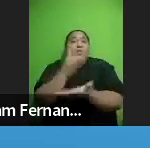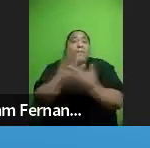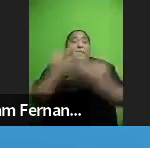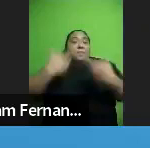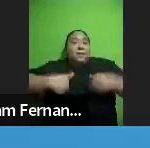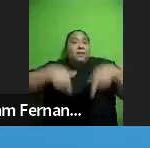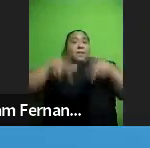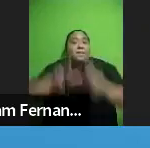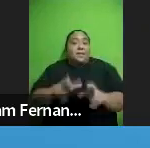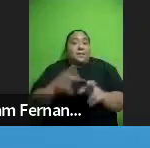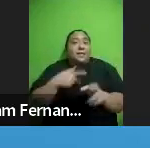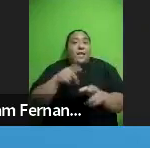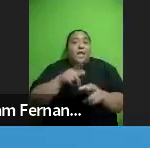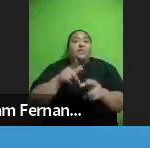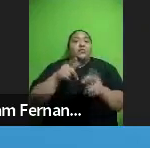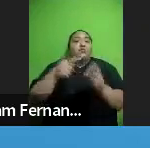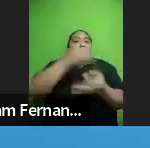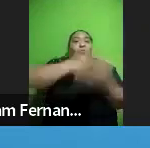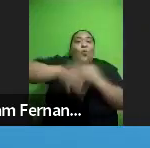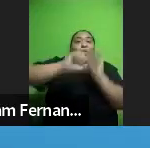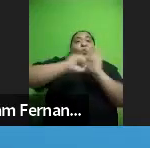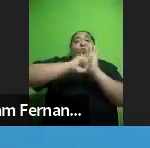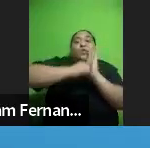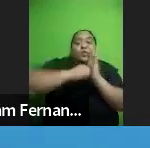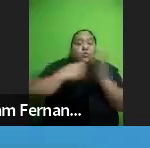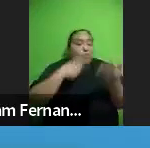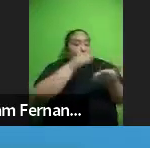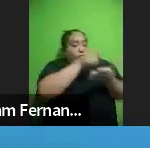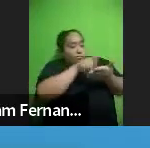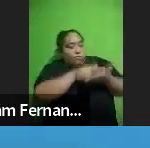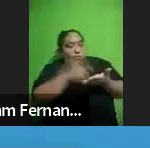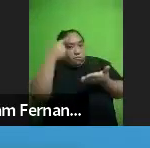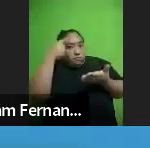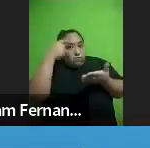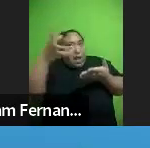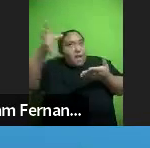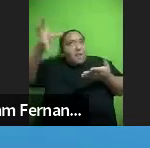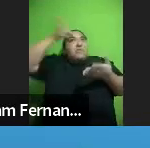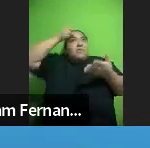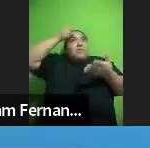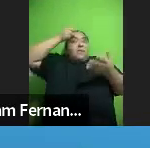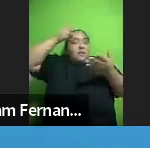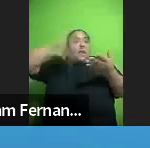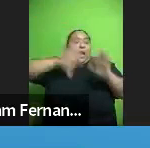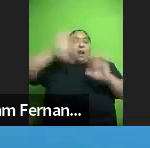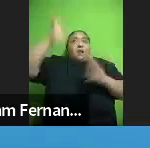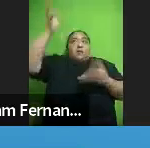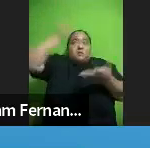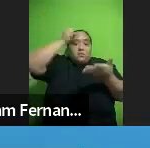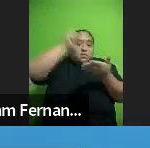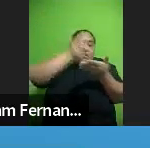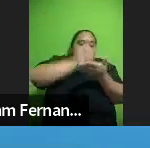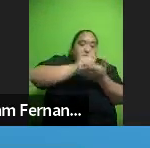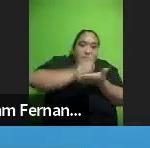metalenguaje al despedir guaje para explicar las representaciones y signos que estoy formulando mentalmente